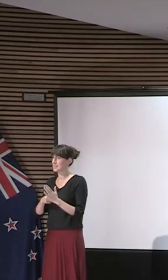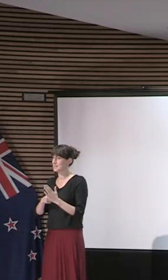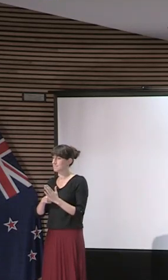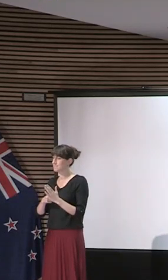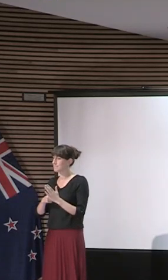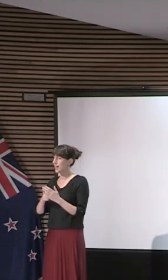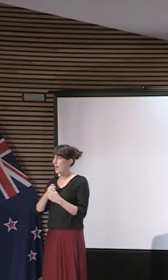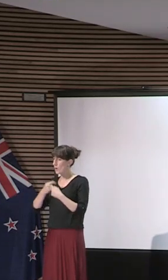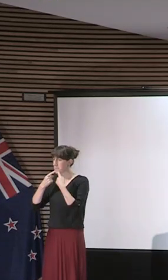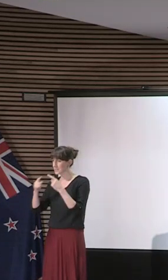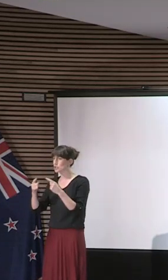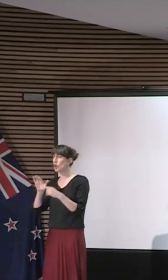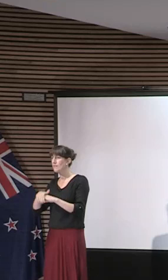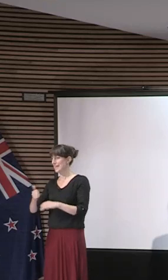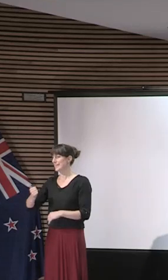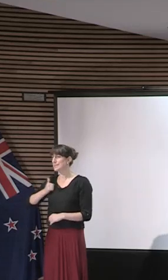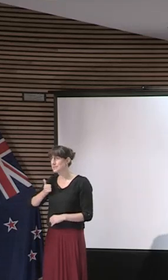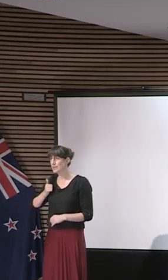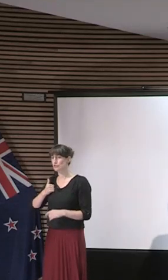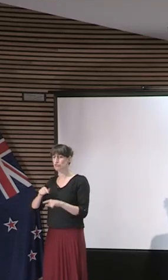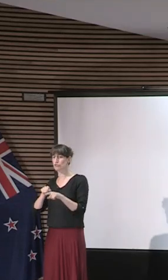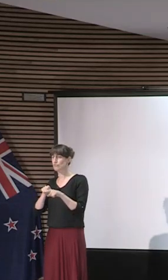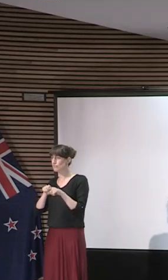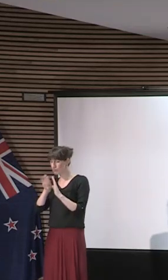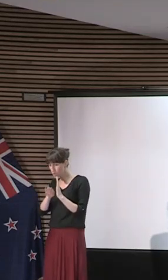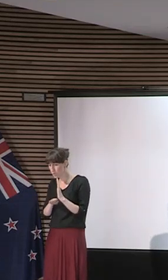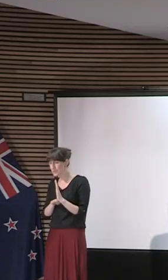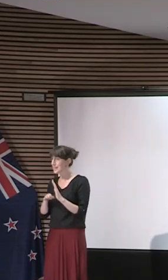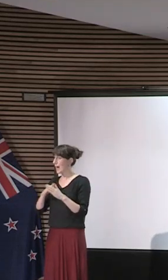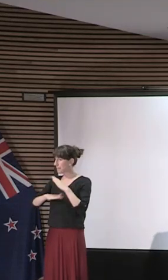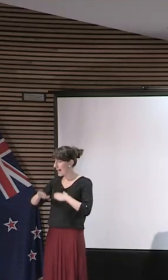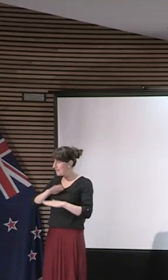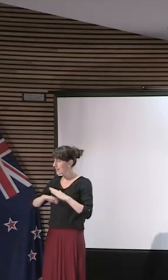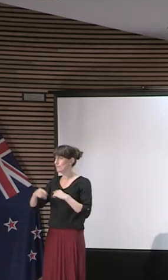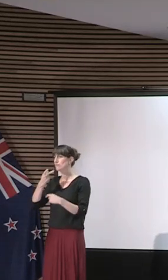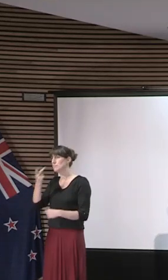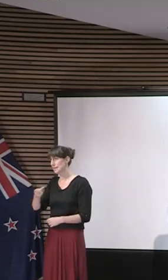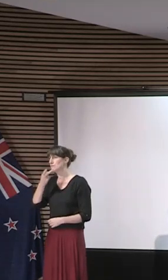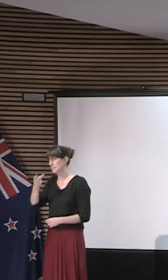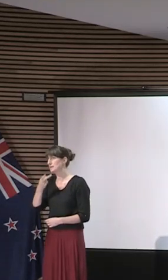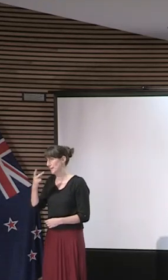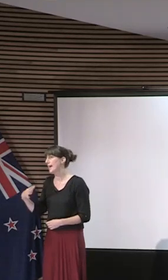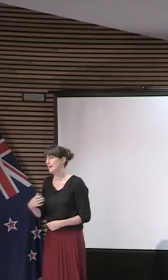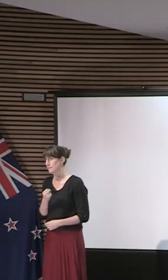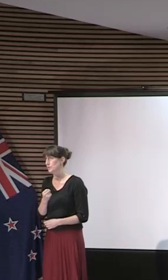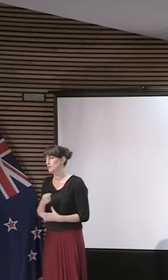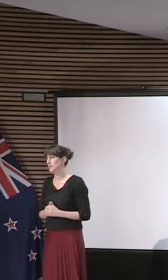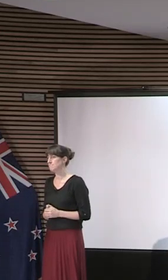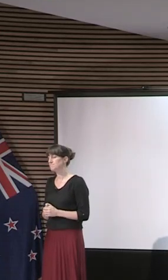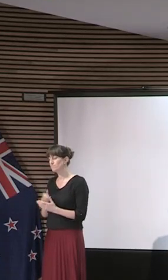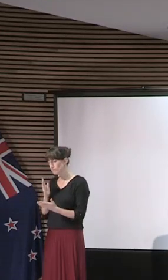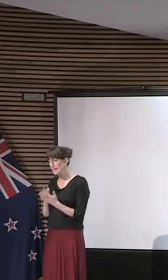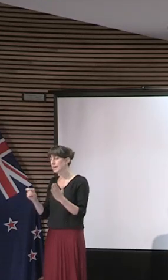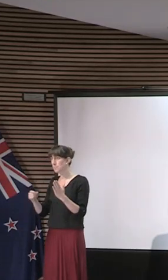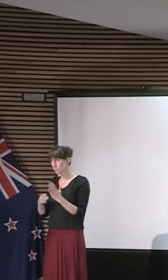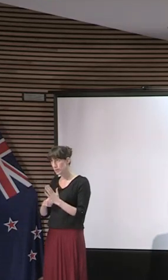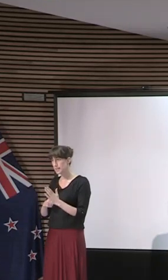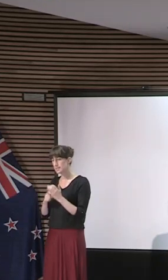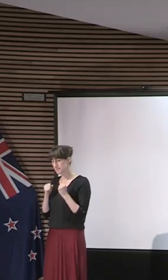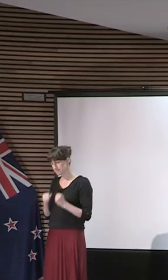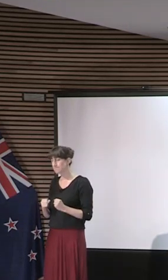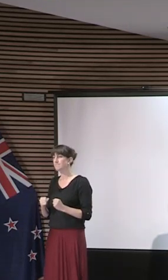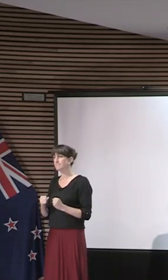i ahau mo te Alert Taumata 3, e